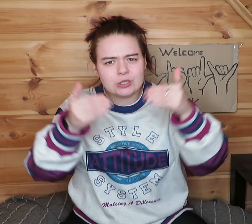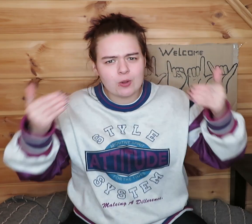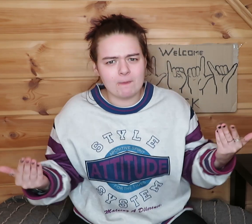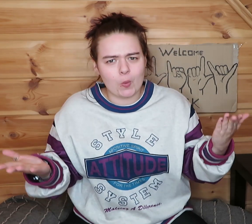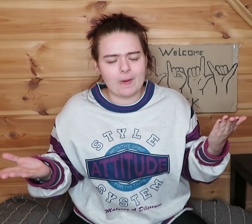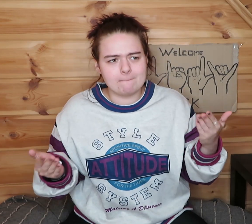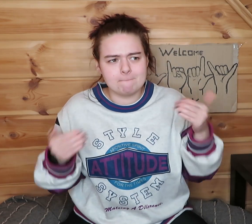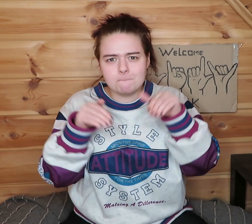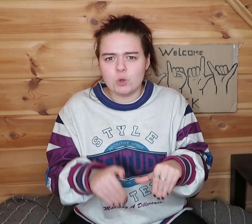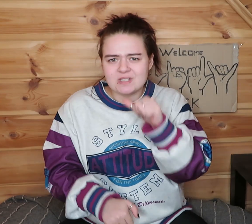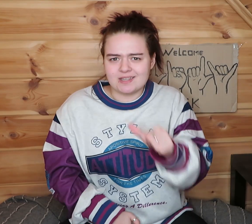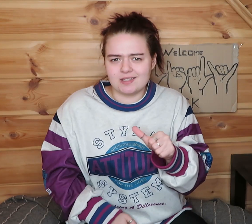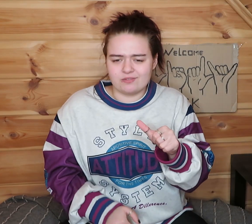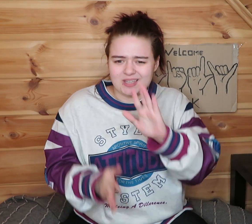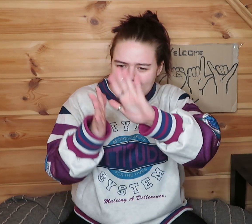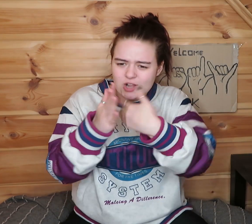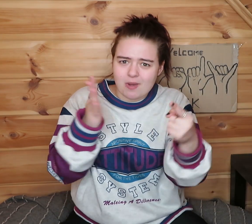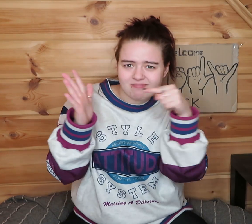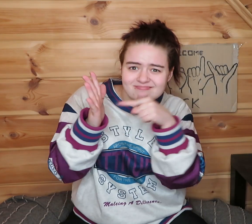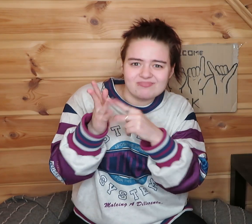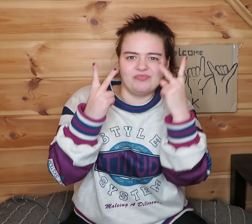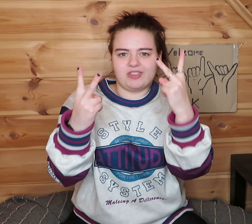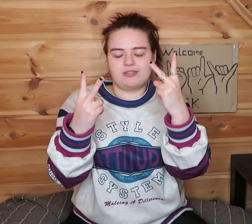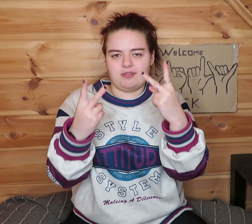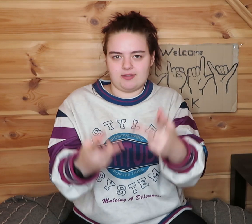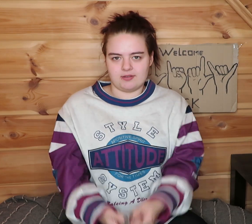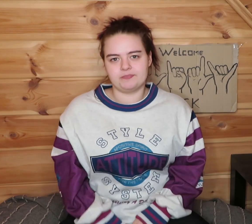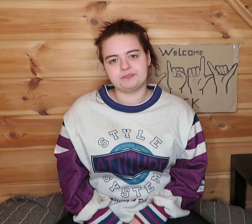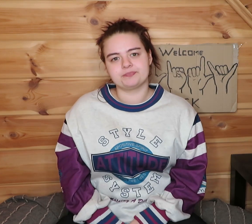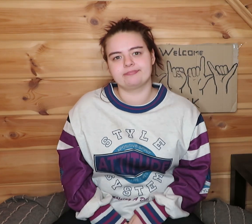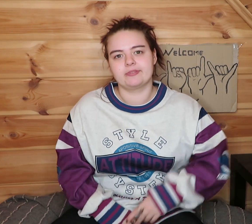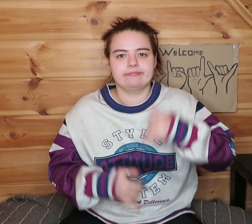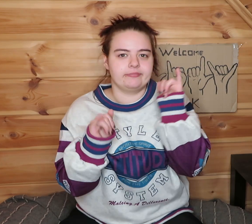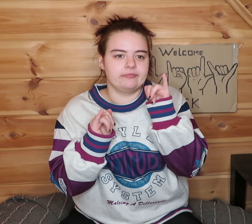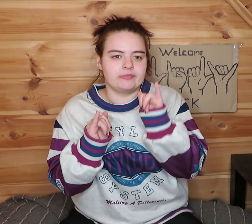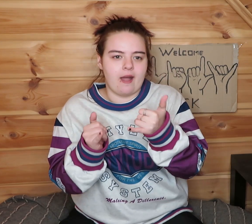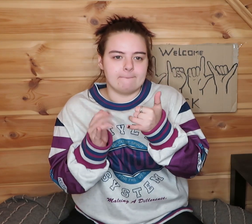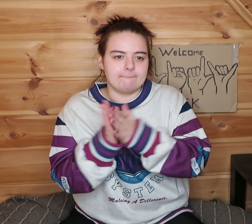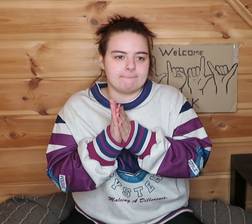Das ist ein Wiederspruch. Gebärdensprache sollte im Mittelpunkt stehen. Ja....